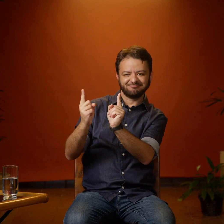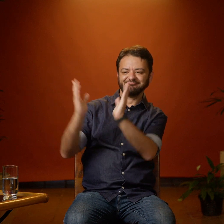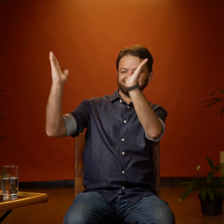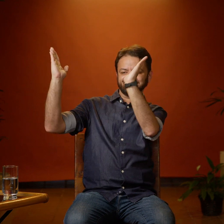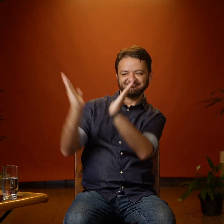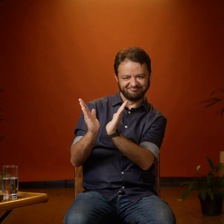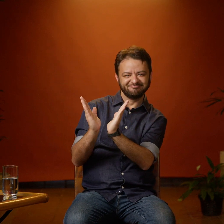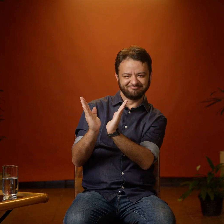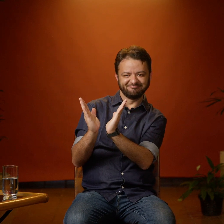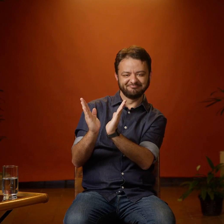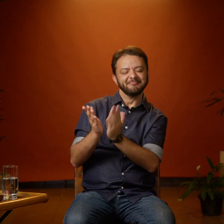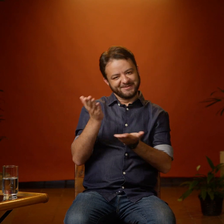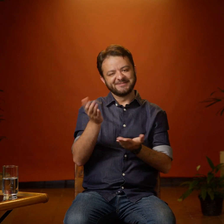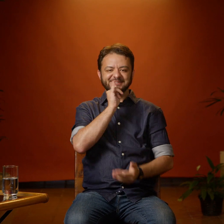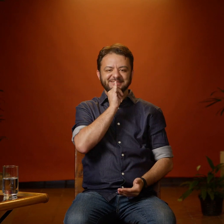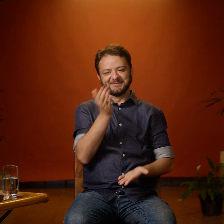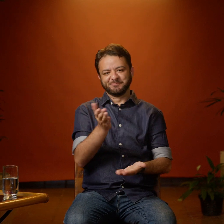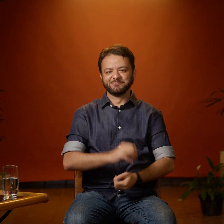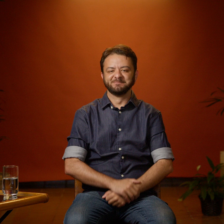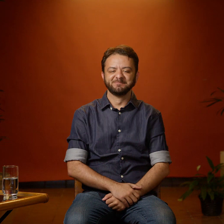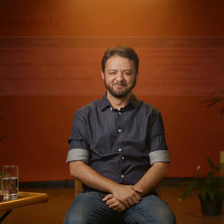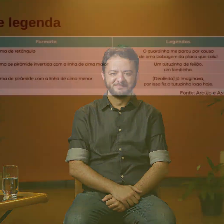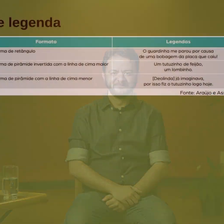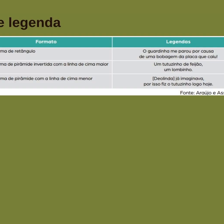criando assim o formato de piramide invertida. Veja o exemplo.